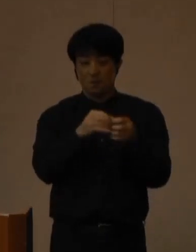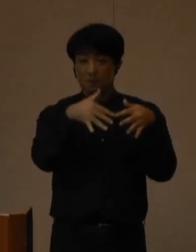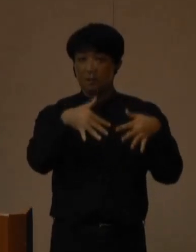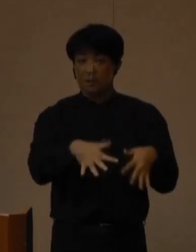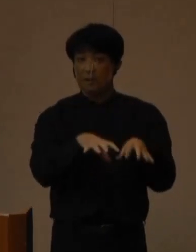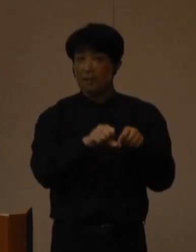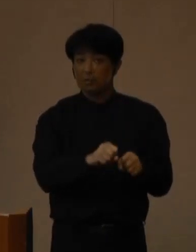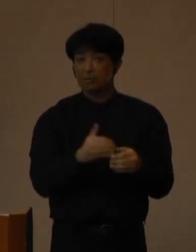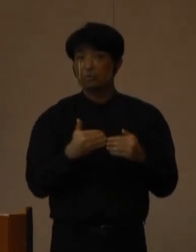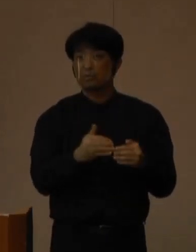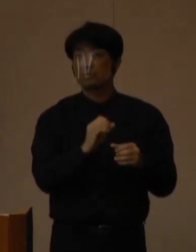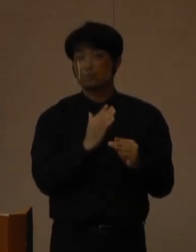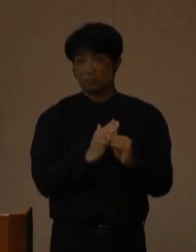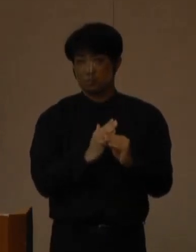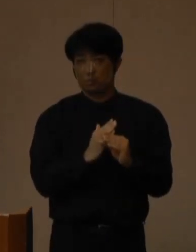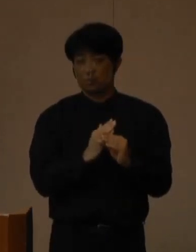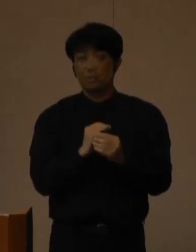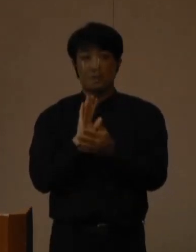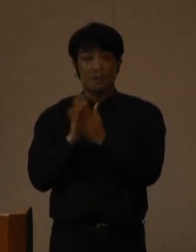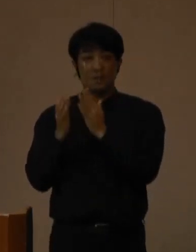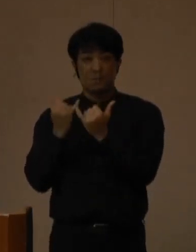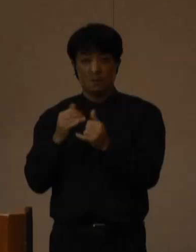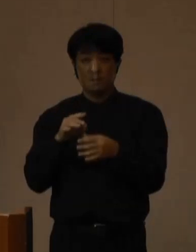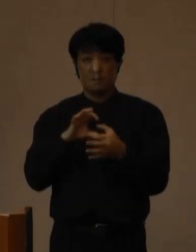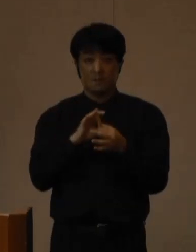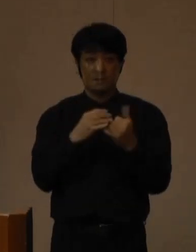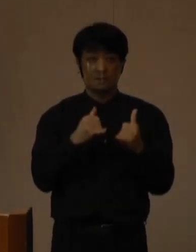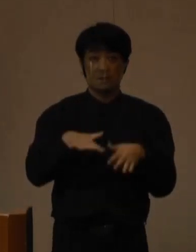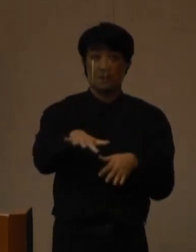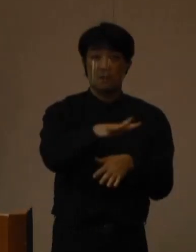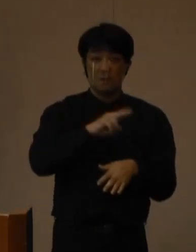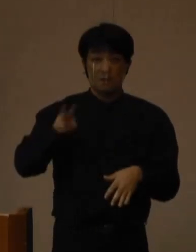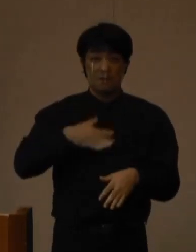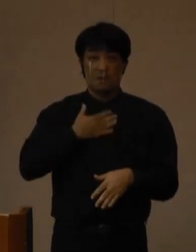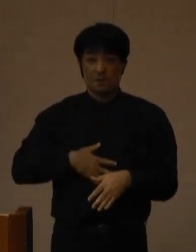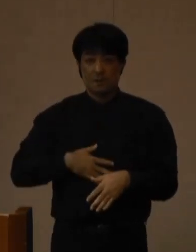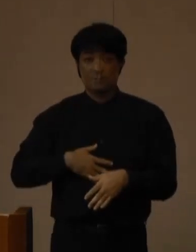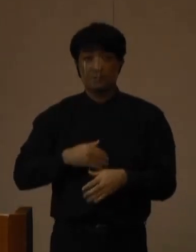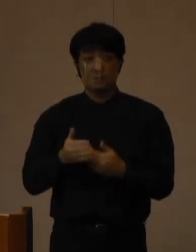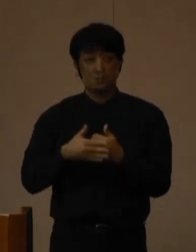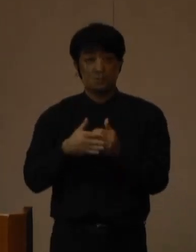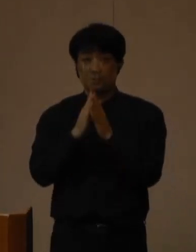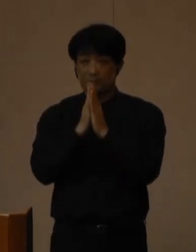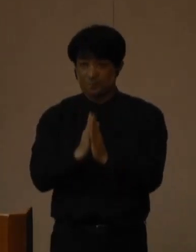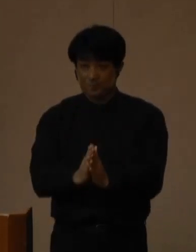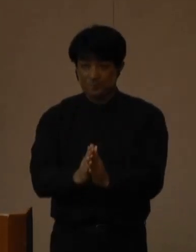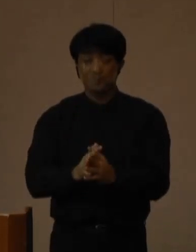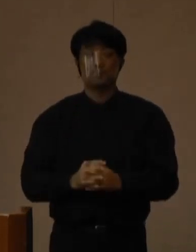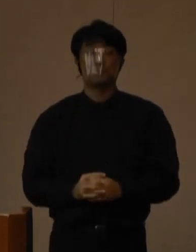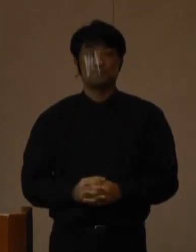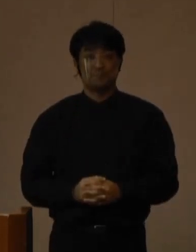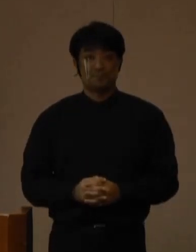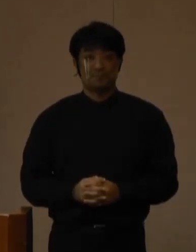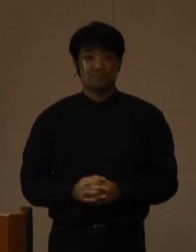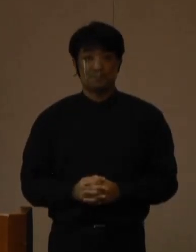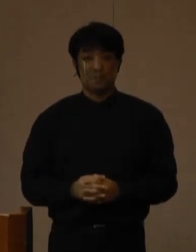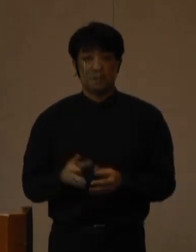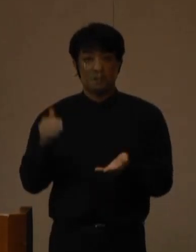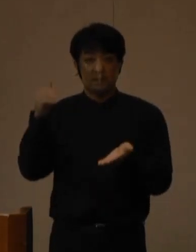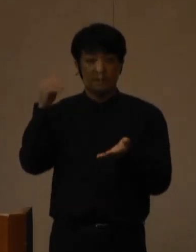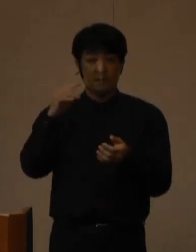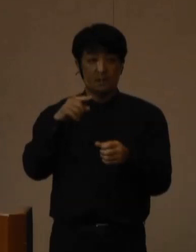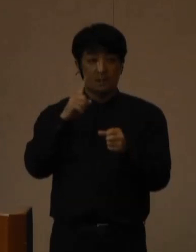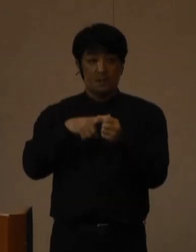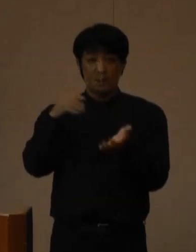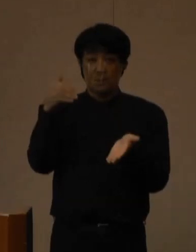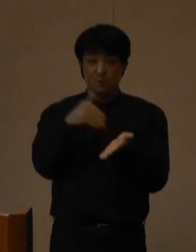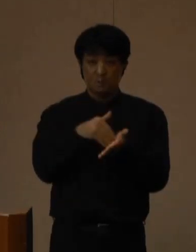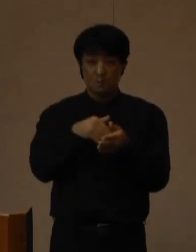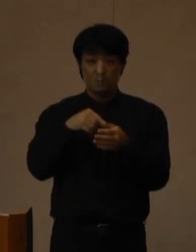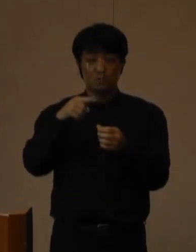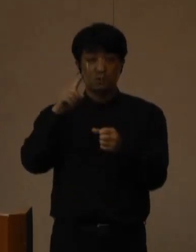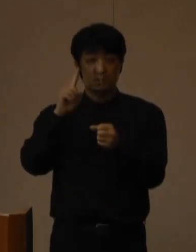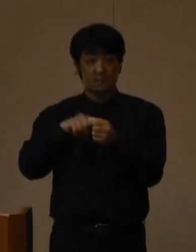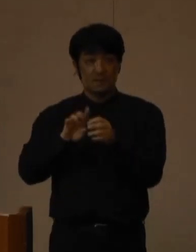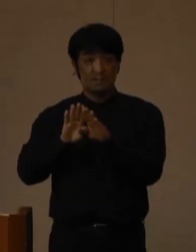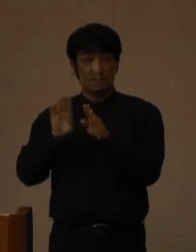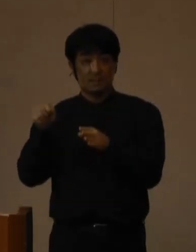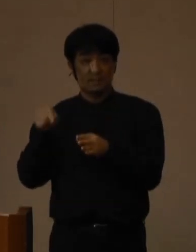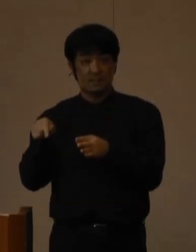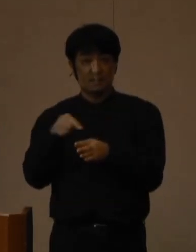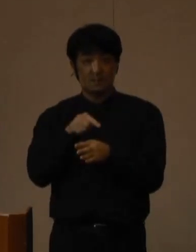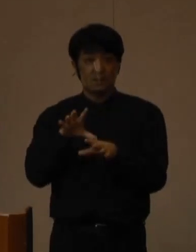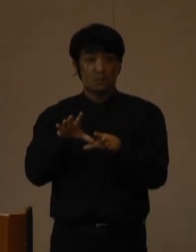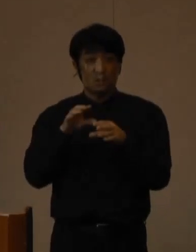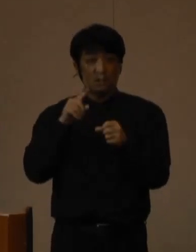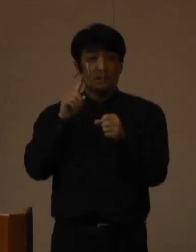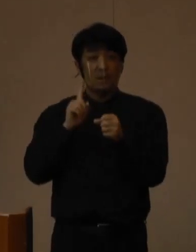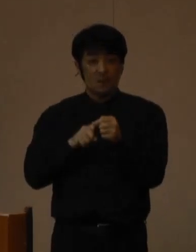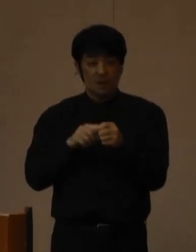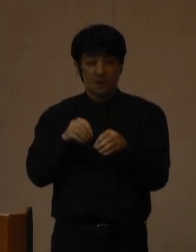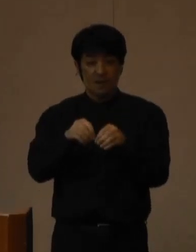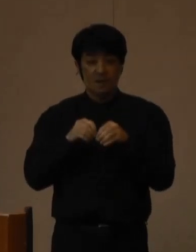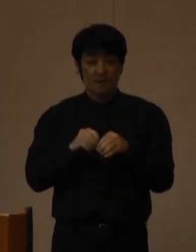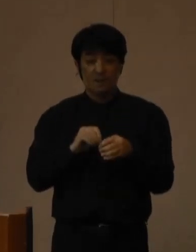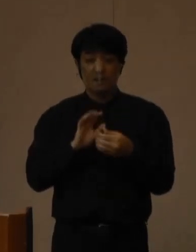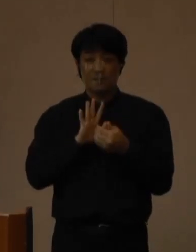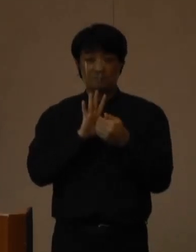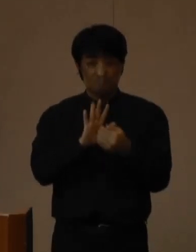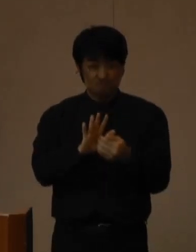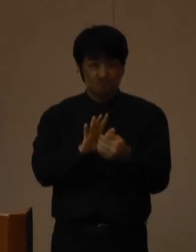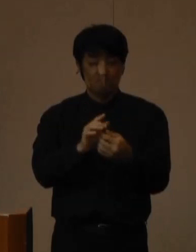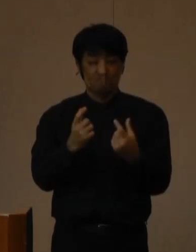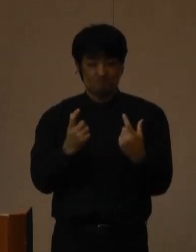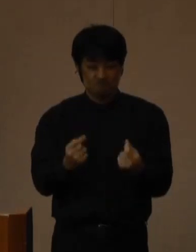関係機関や県民の皆様のご理解とご協力をよろしくお願い申し上げます。 年末年始を穏やかに過ごすためには、感染対策を徹底しながら社会経済活動を両立させる